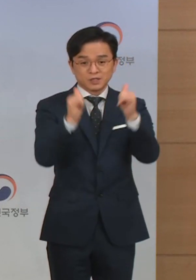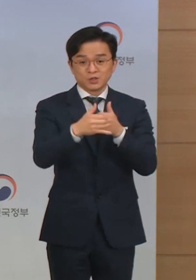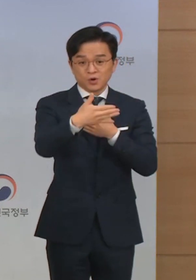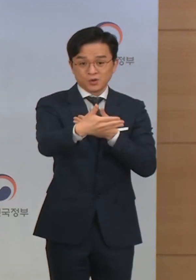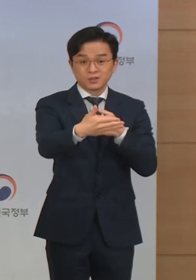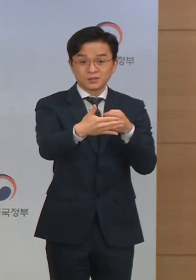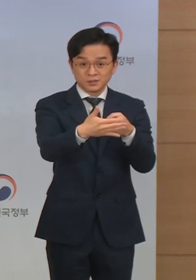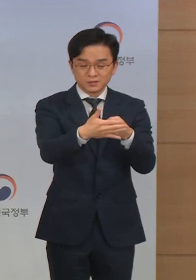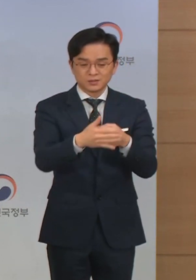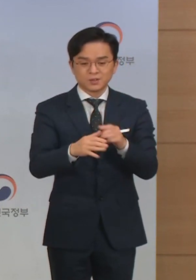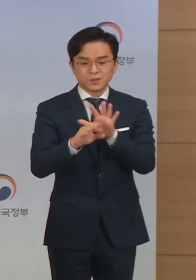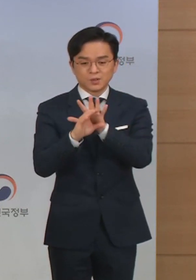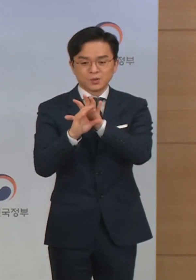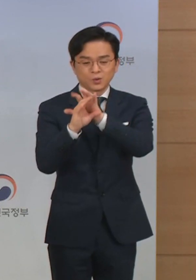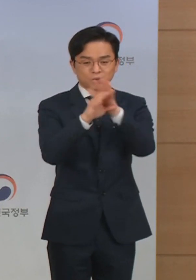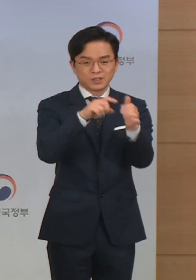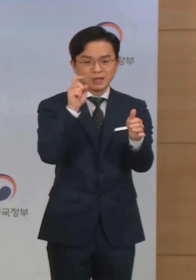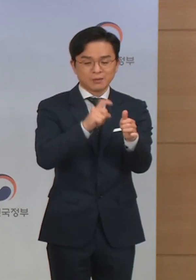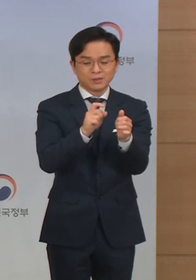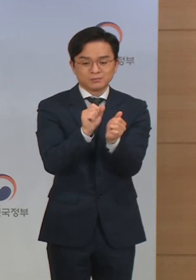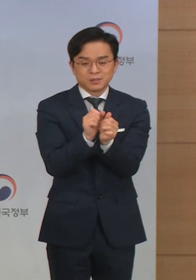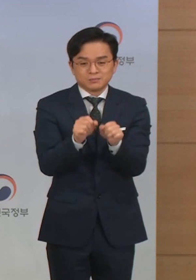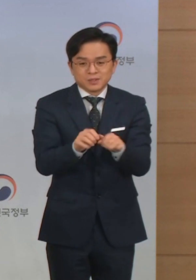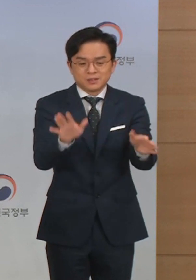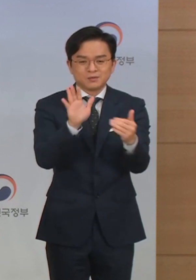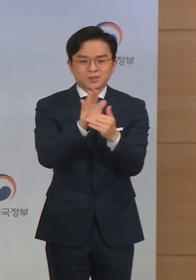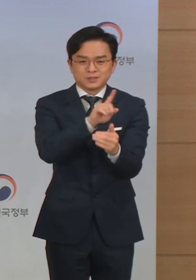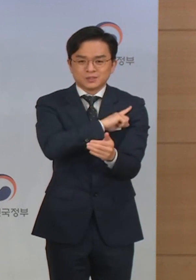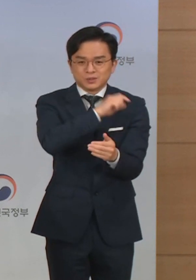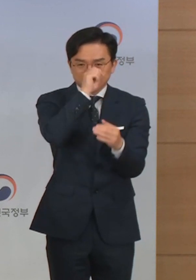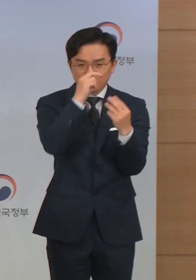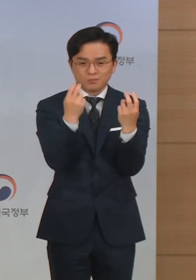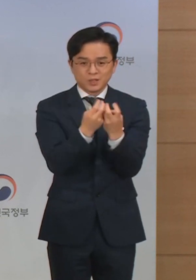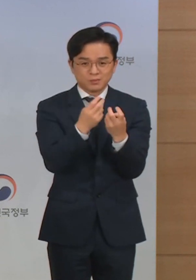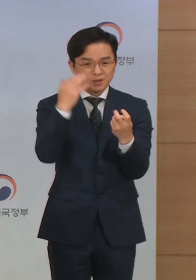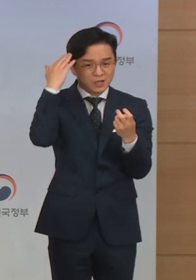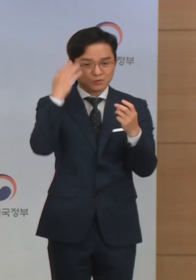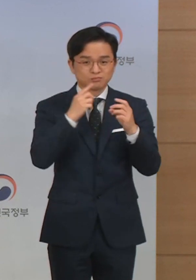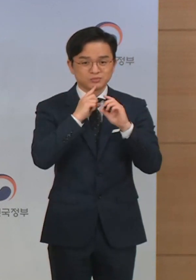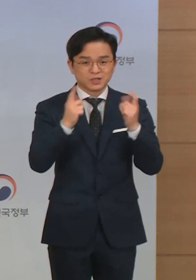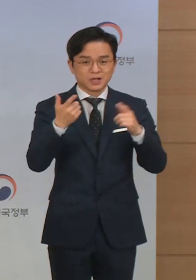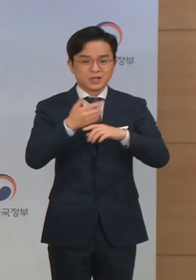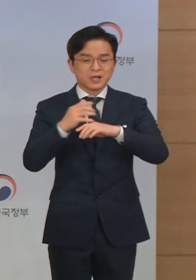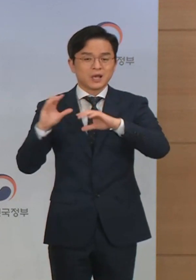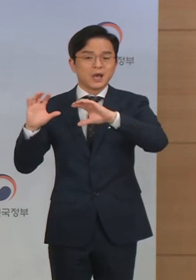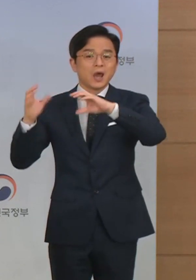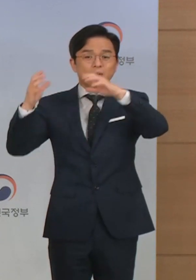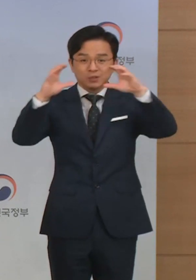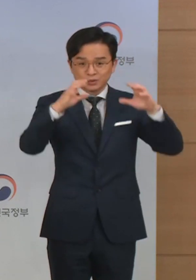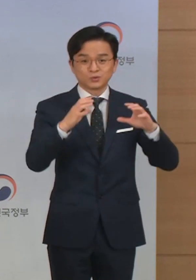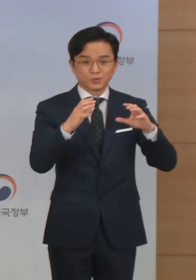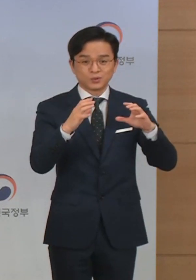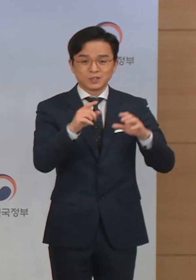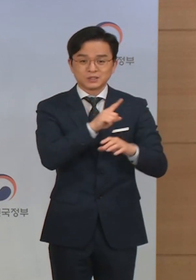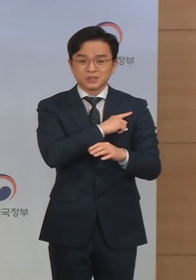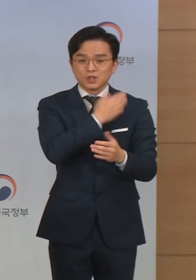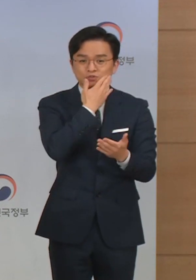가장 효과적이고 최선의 방법이며 우리나라 뿐만 아니라 전 세계 각국에서 가장 중요하게 생각하고